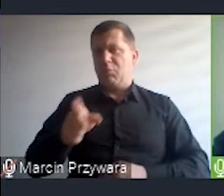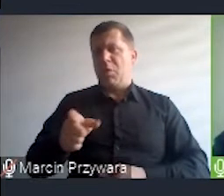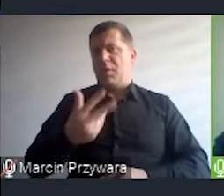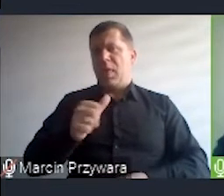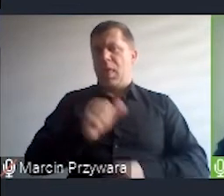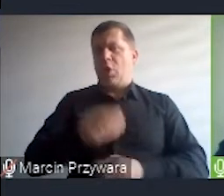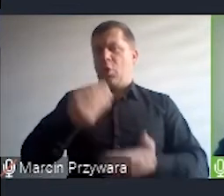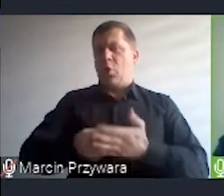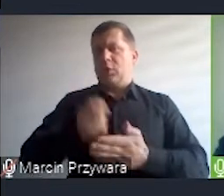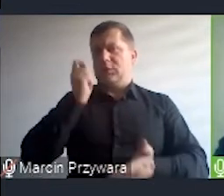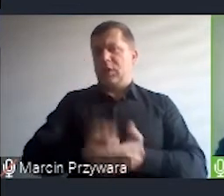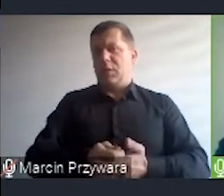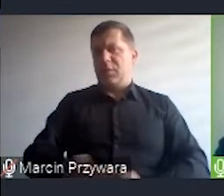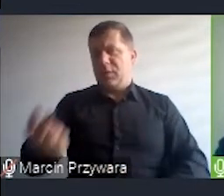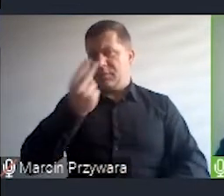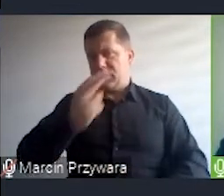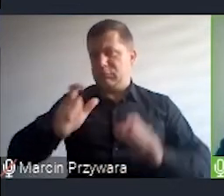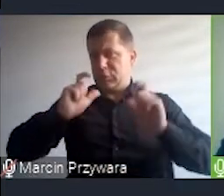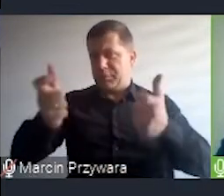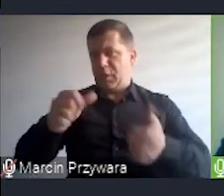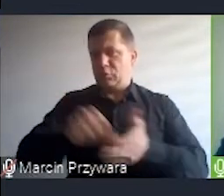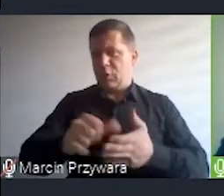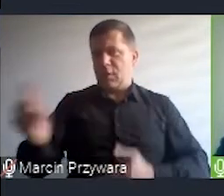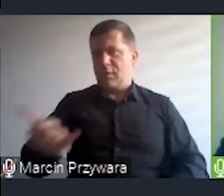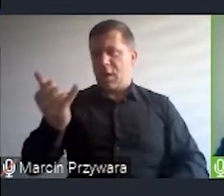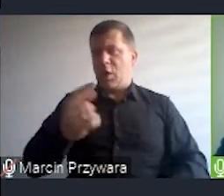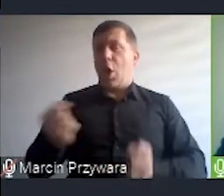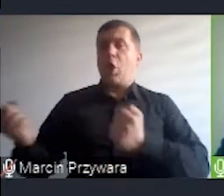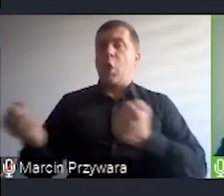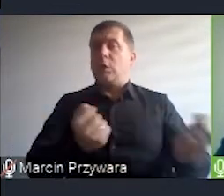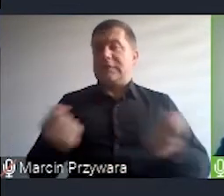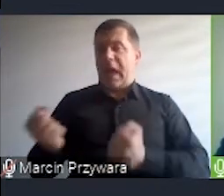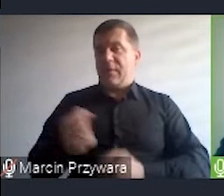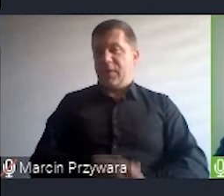Jak widzicie tu nawet w przypadku środków trwałych: dostawa – tak, montaż,